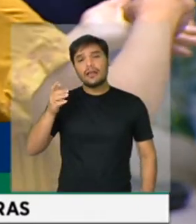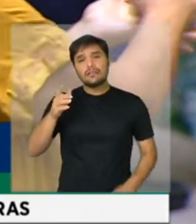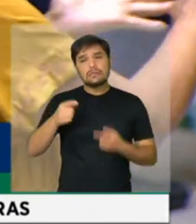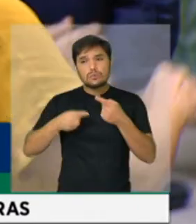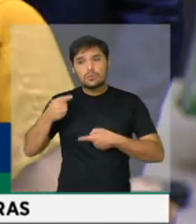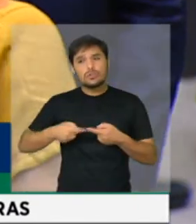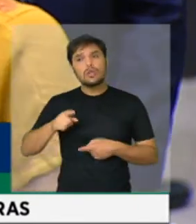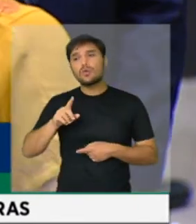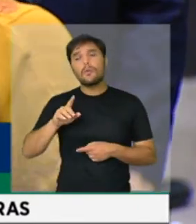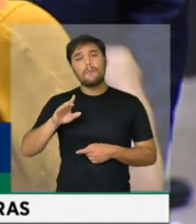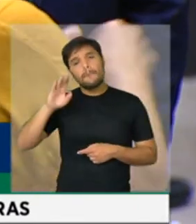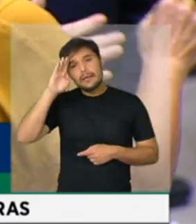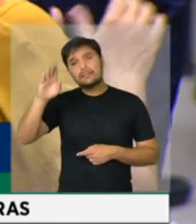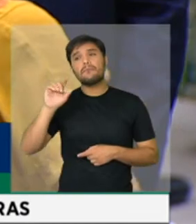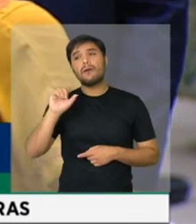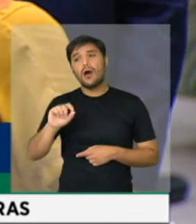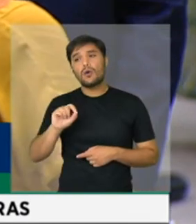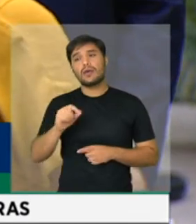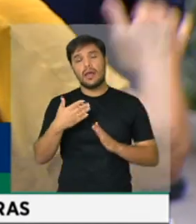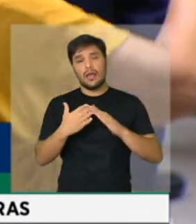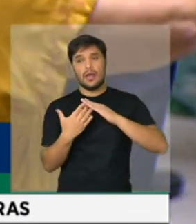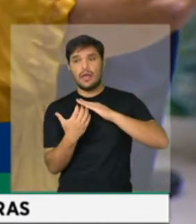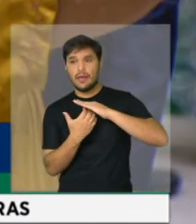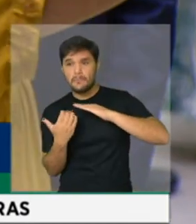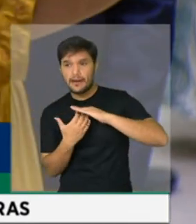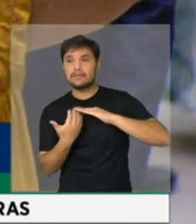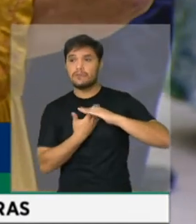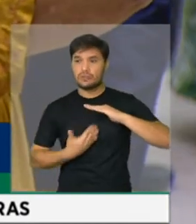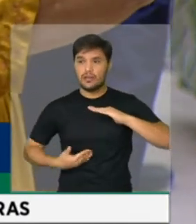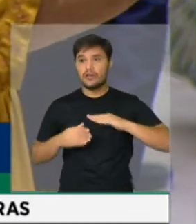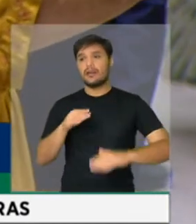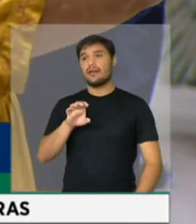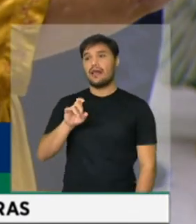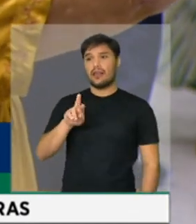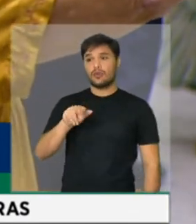TEMER, TRATANDO ÚNICA E EXCLUSIVAMENTE DA DESESTATIZAÇÃO DA ELETROBRAS